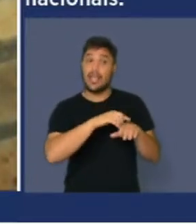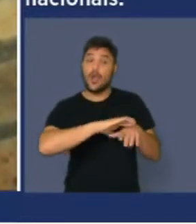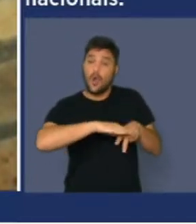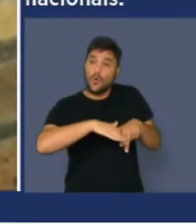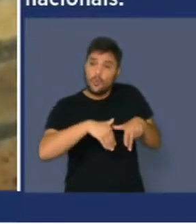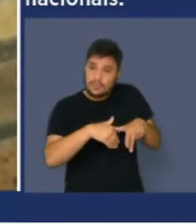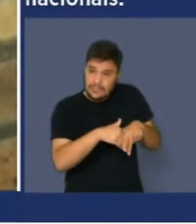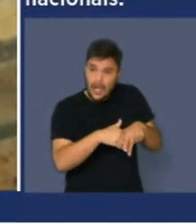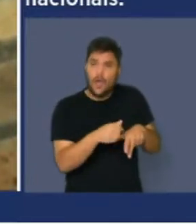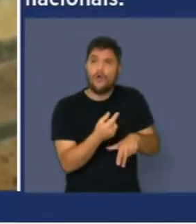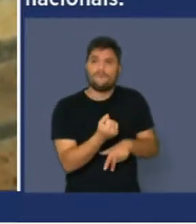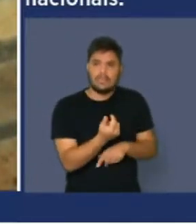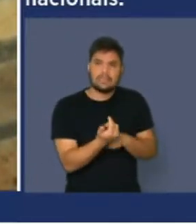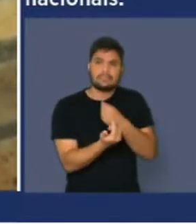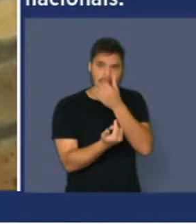FICOU SABENDO QUE ELE TEM DINHEIRO EM PARAÍSO FISCAL,